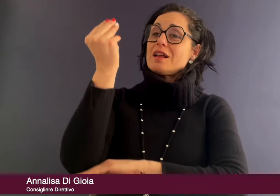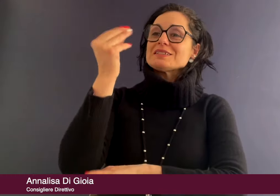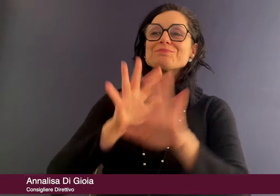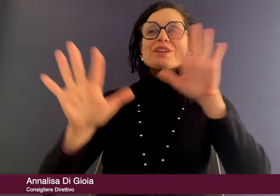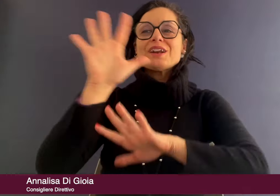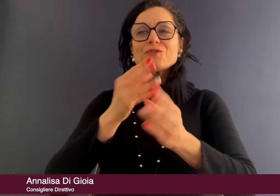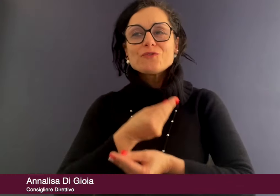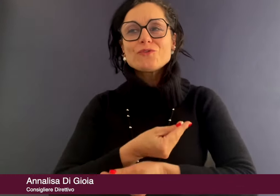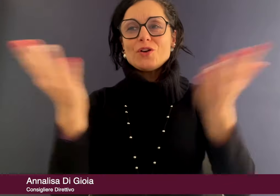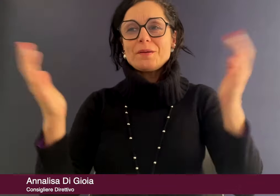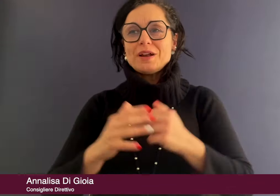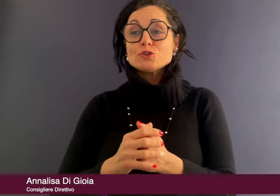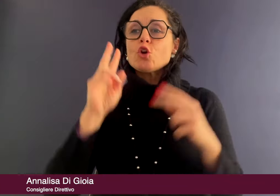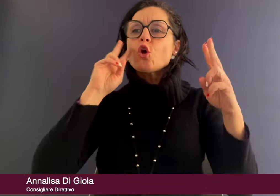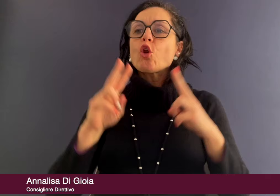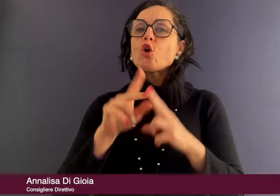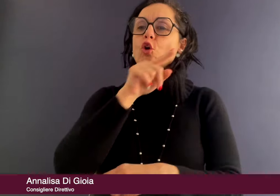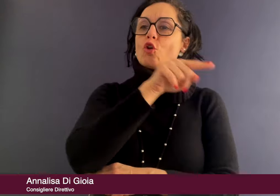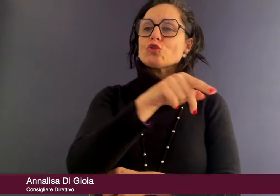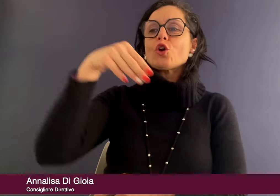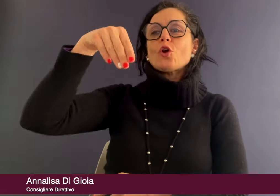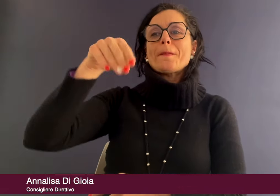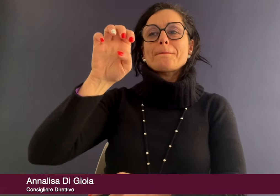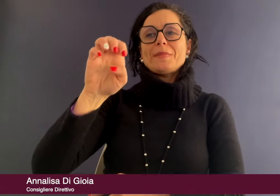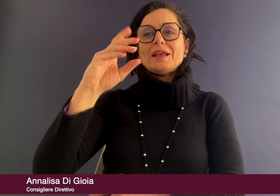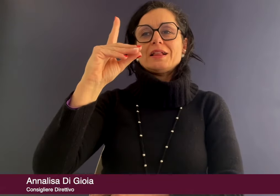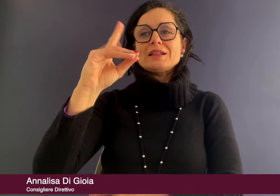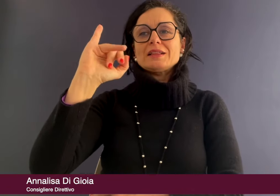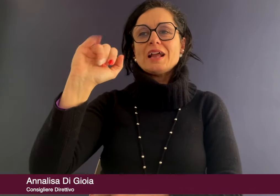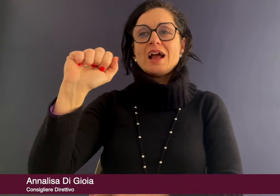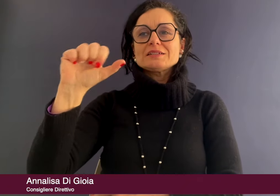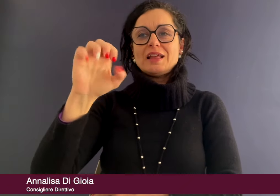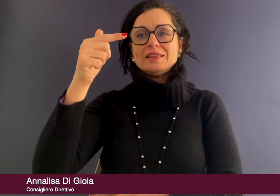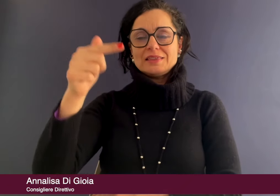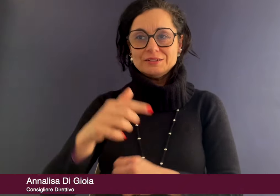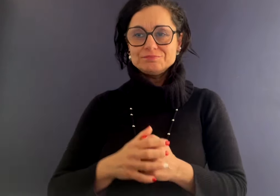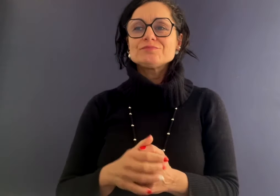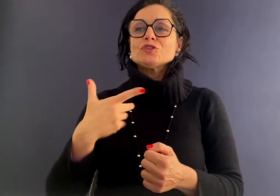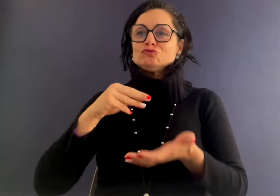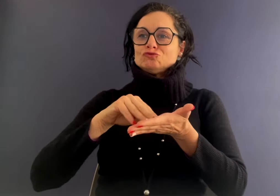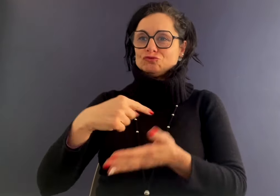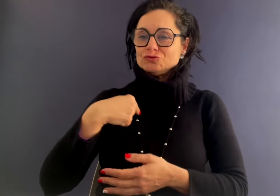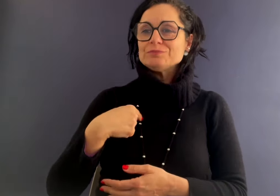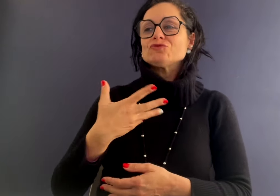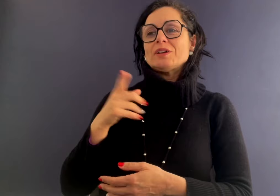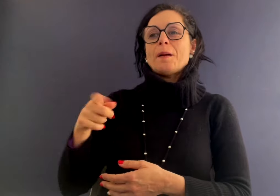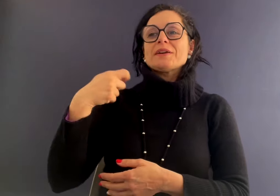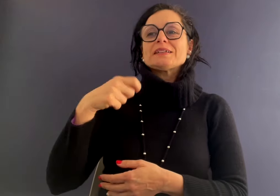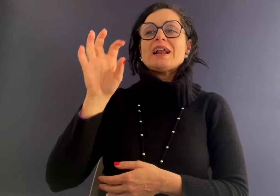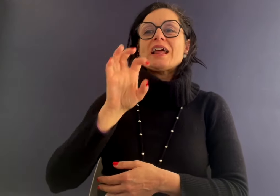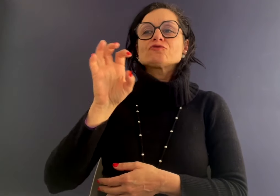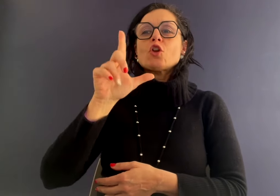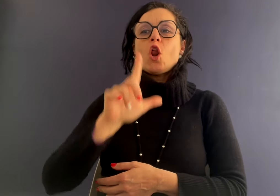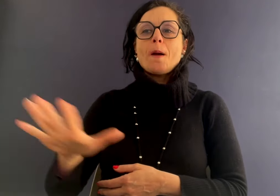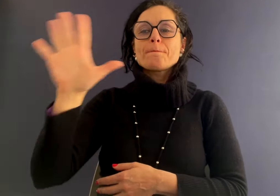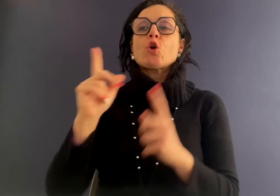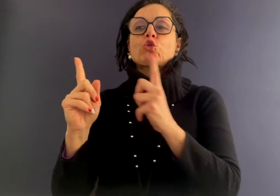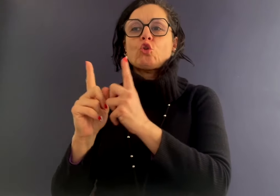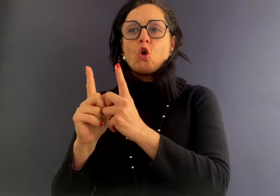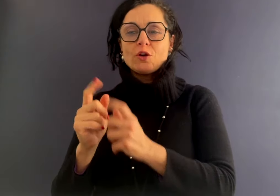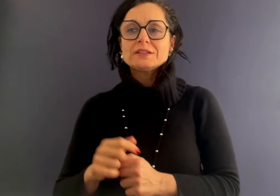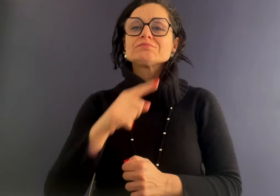L’ENS è lieto di informarvi che vi è stato un incontro presso l'azienda Mediaset al quale erano presenti la sottoscritta, il presidente regionale Lombardia Corti,